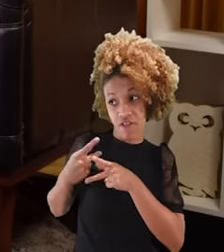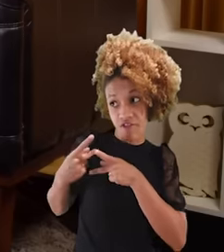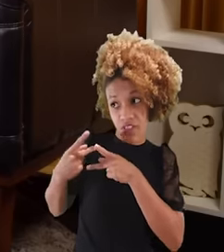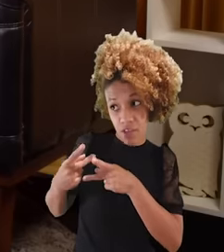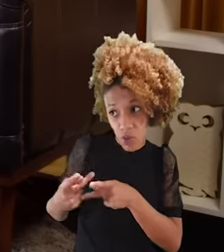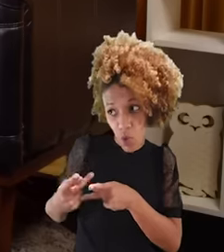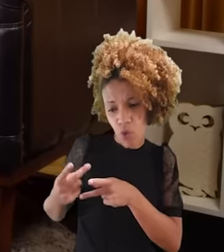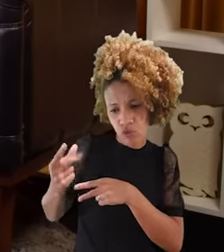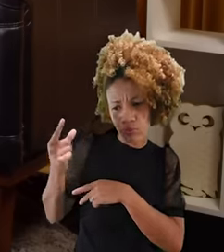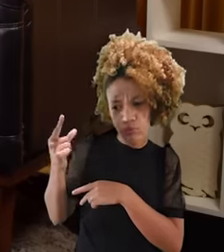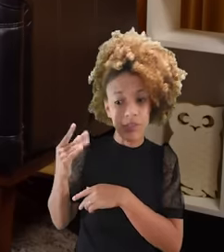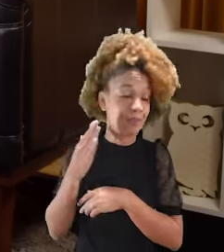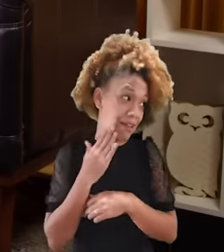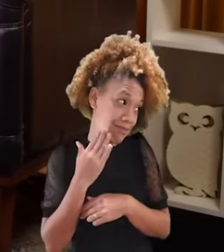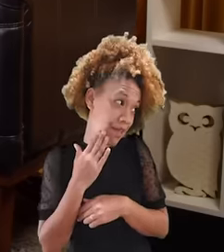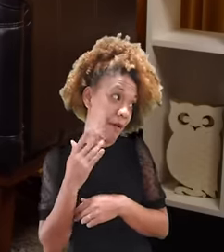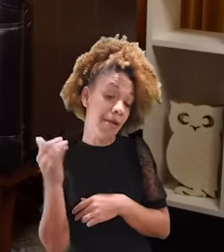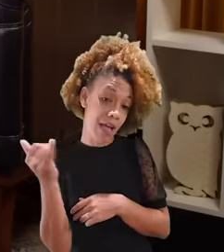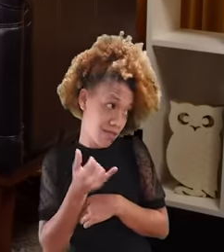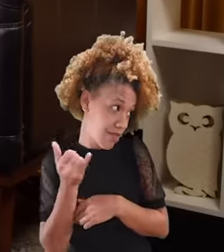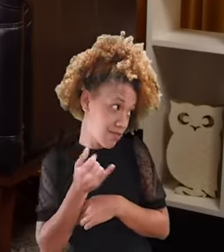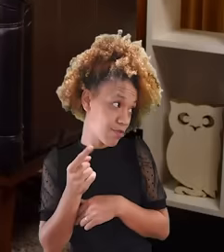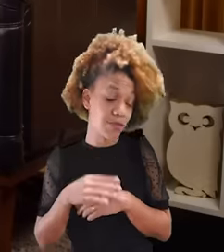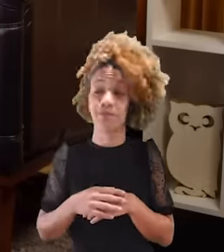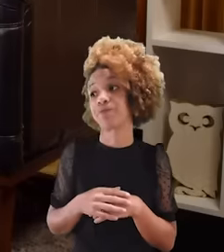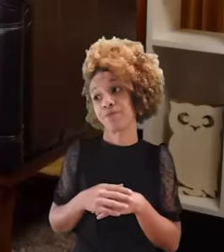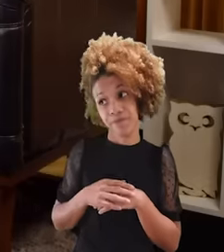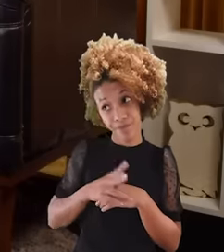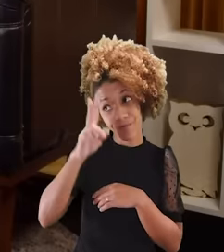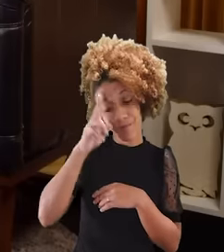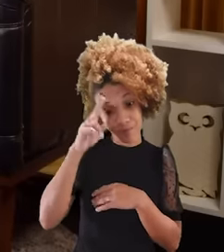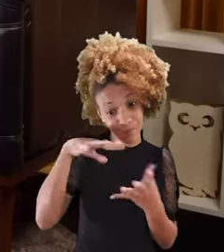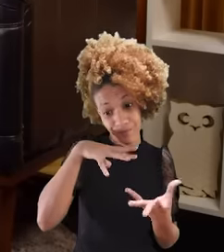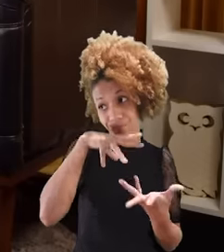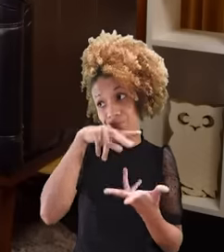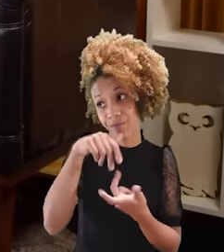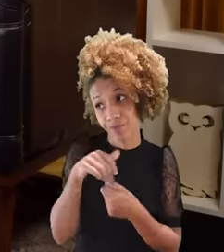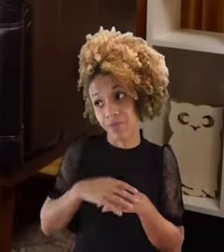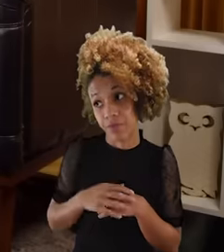experiência dos maiores oradores da história do planeta não é to que ele teve a trajetória